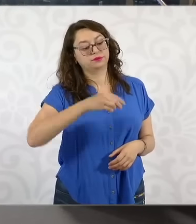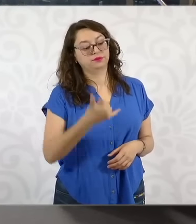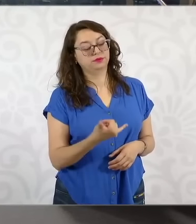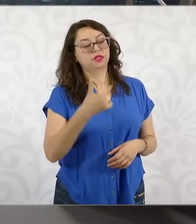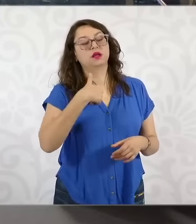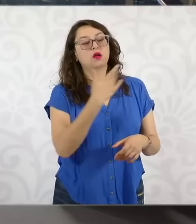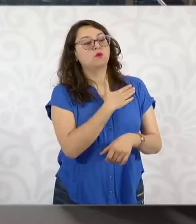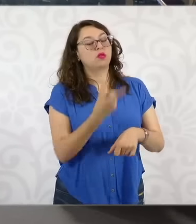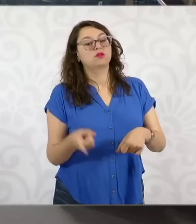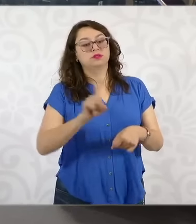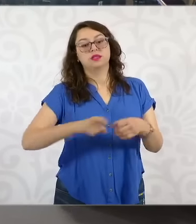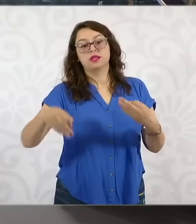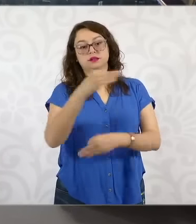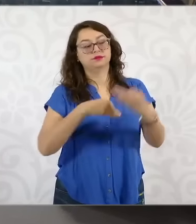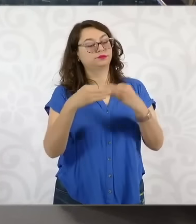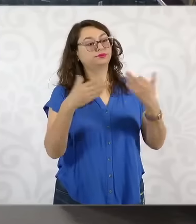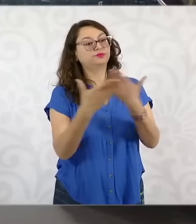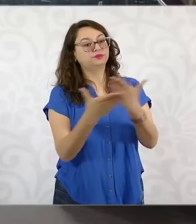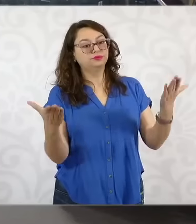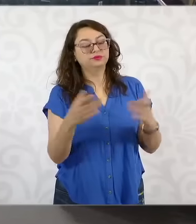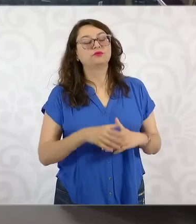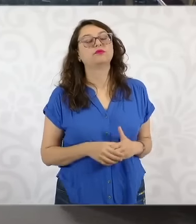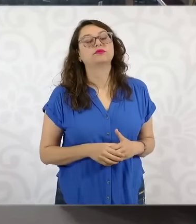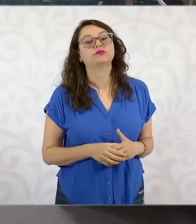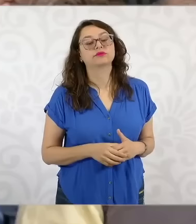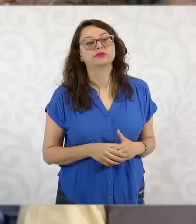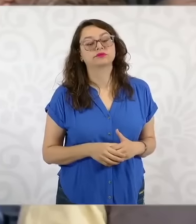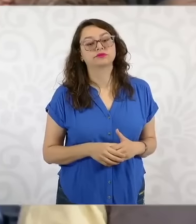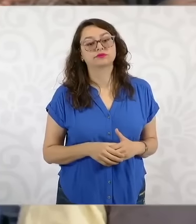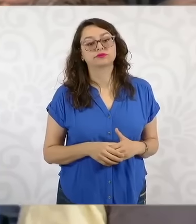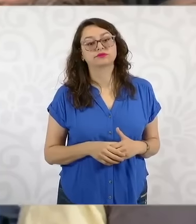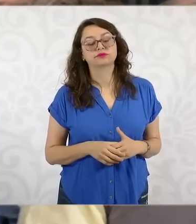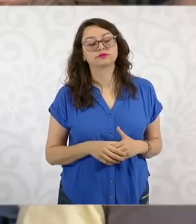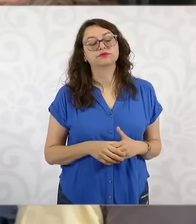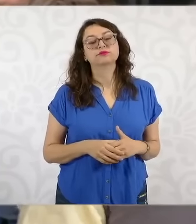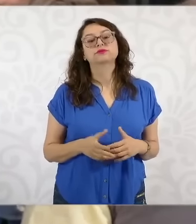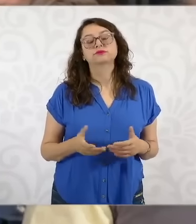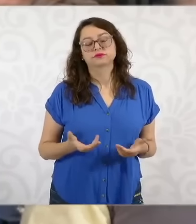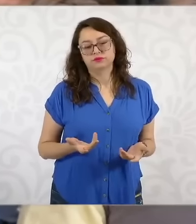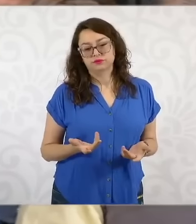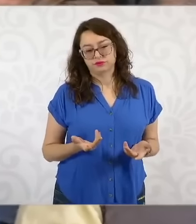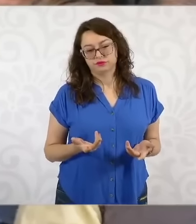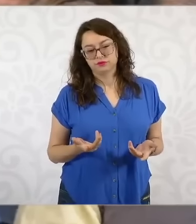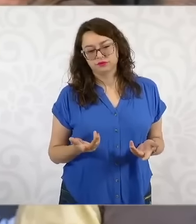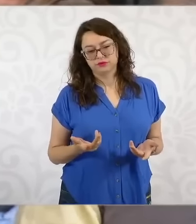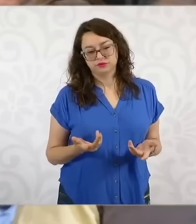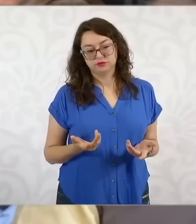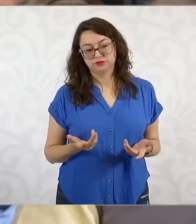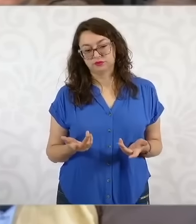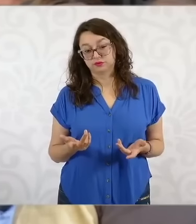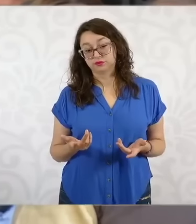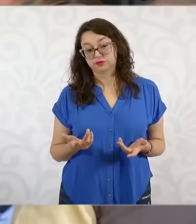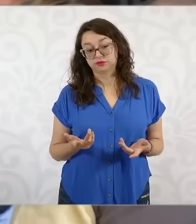y a todos. Presidente, en este contexto de estas entregas tanto del secretario de exsecretario de